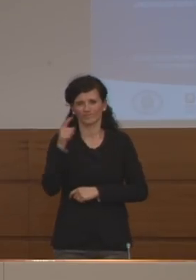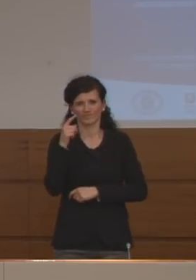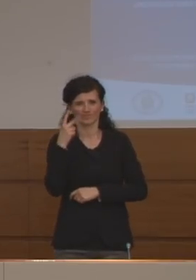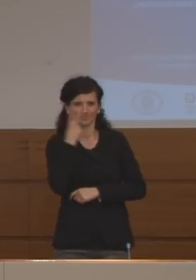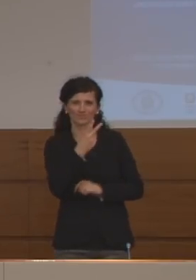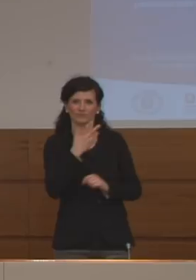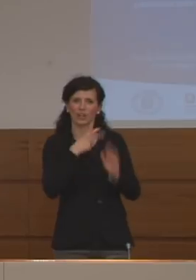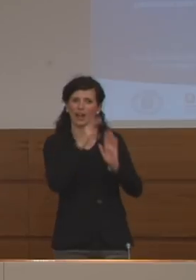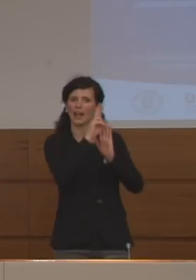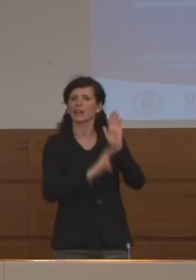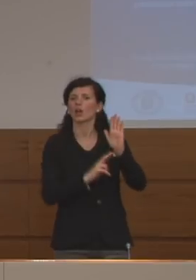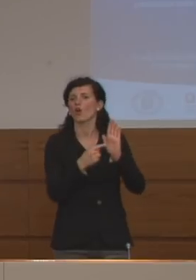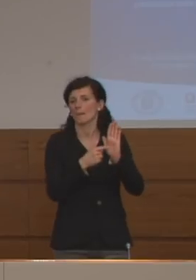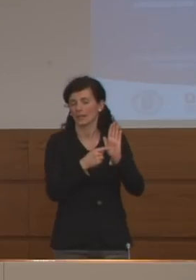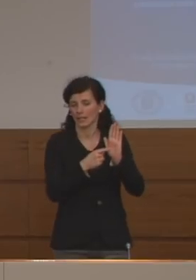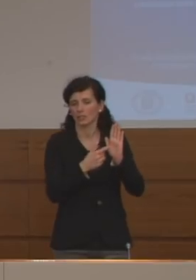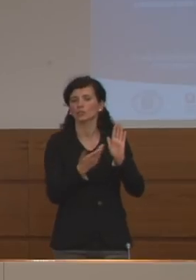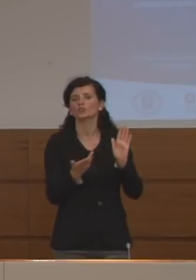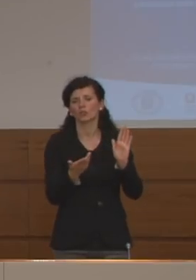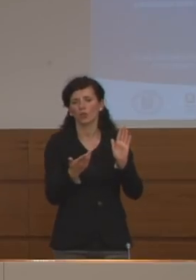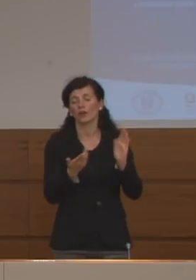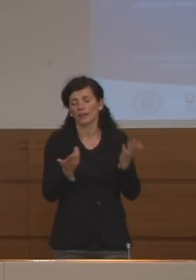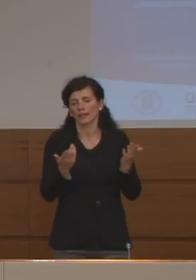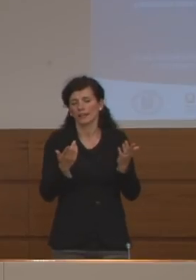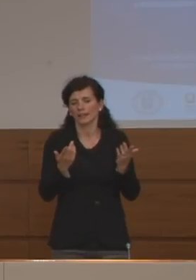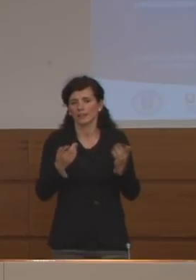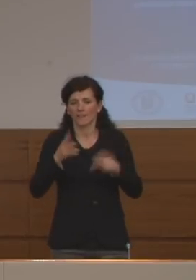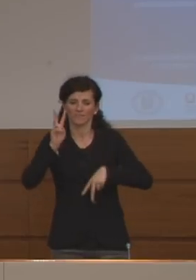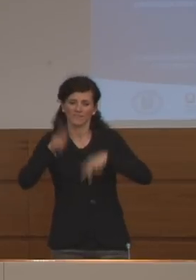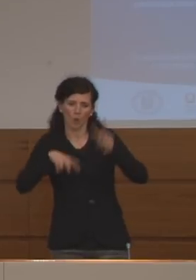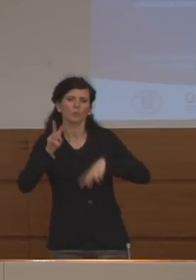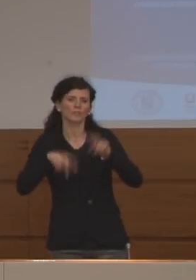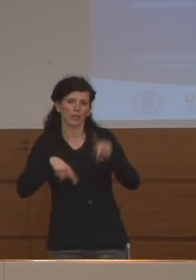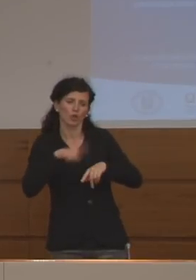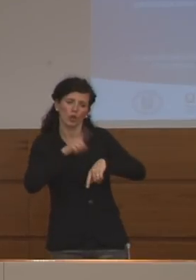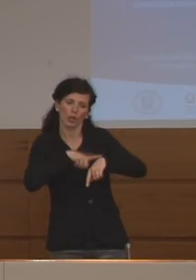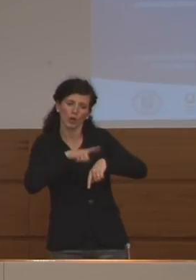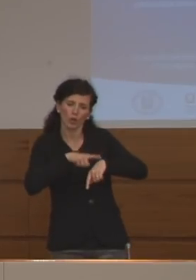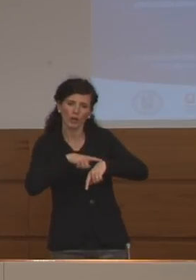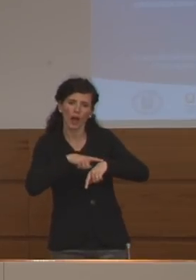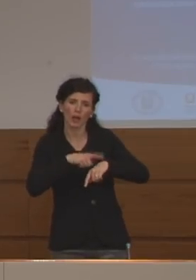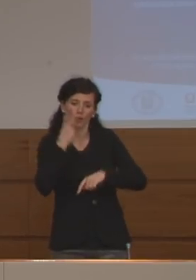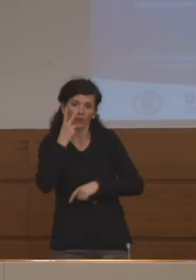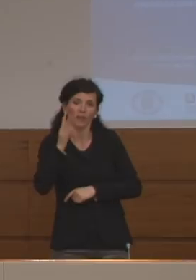fatte le valutazioni del caso, anche con riferimento a quello che sarà il prossimo futuro.